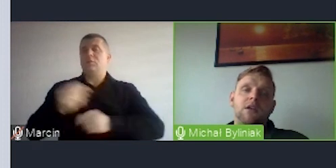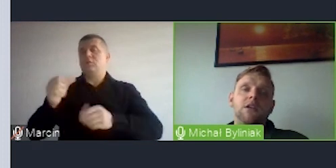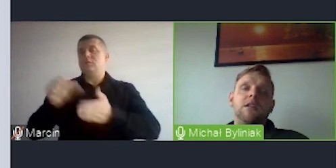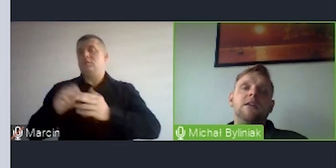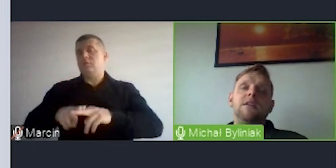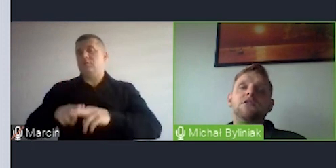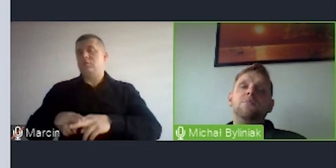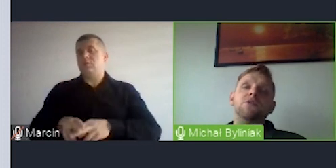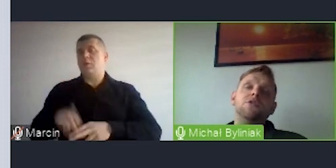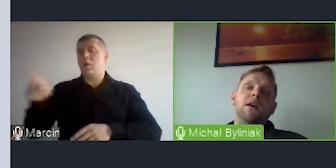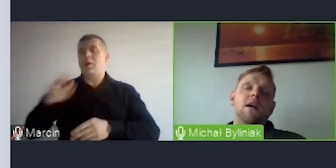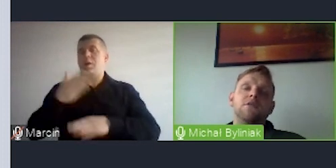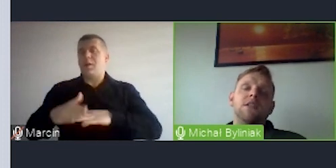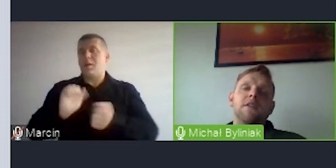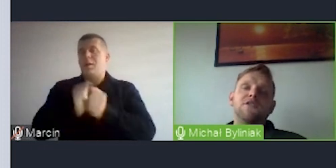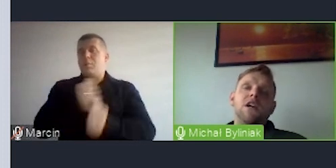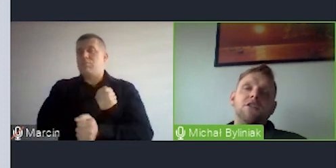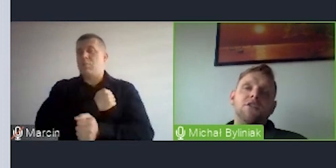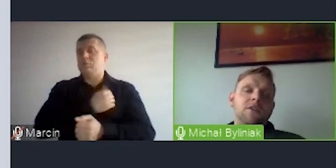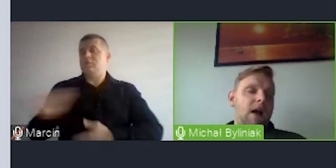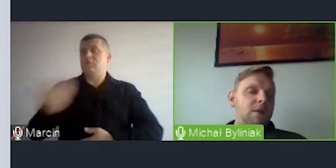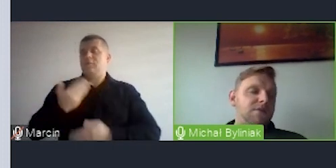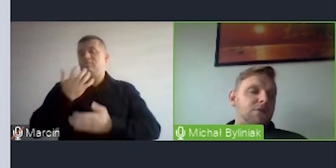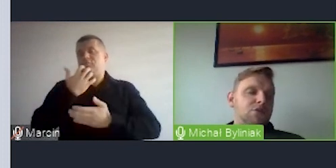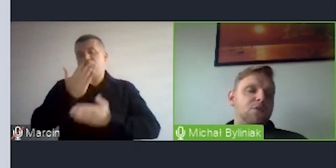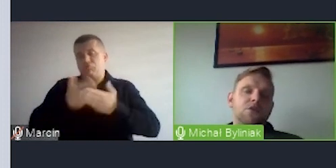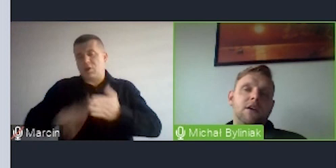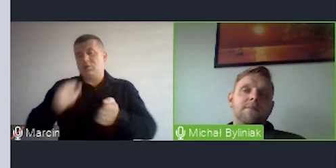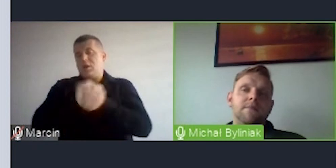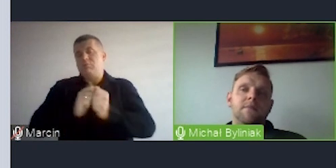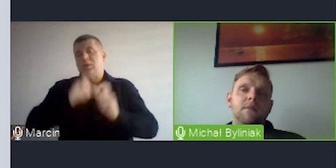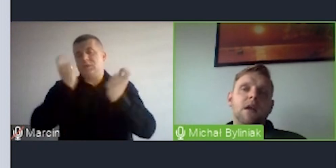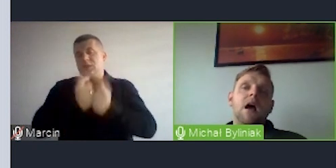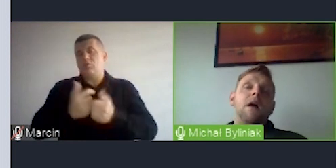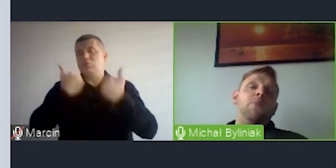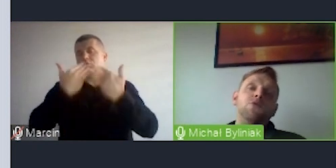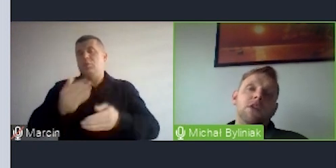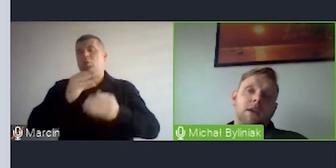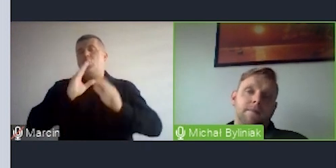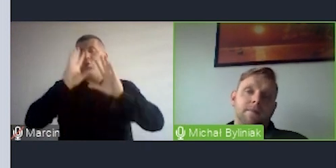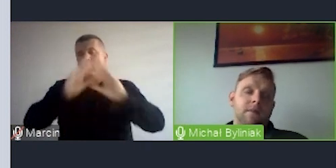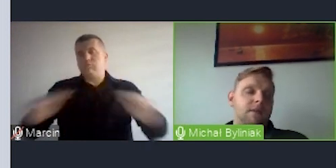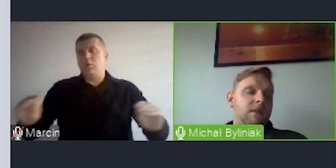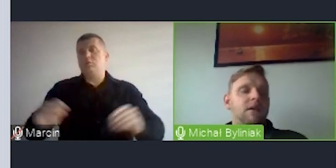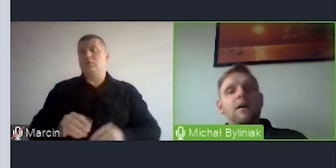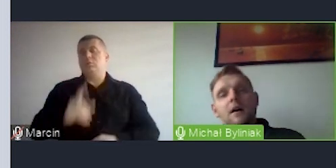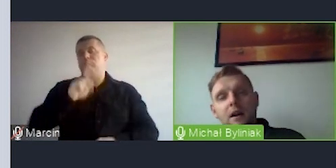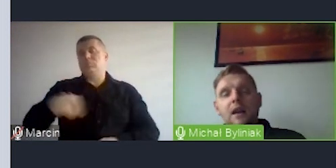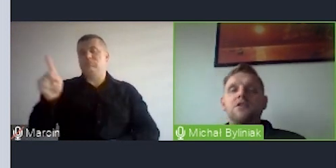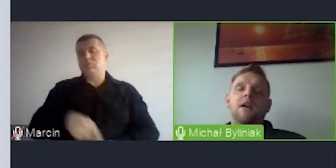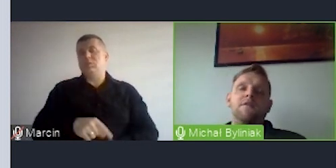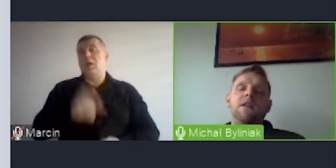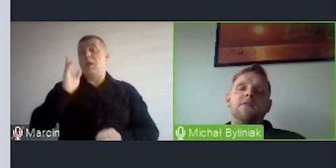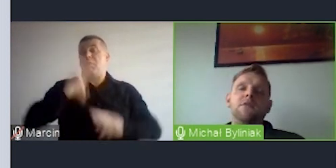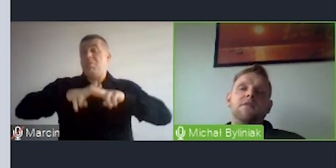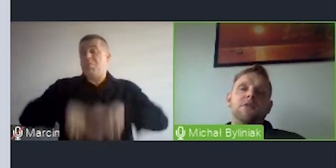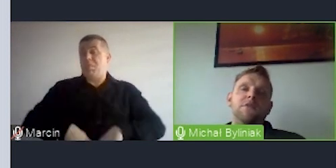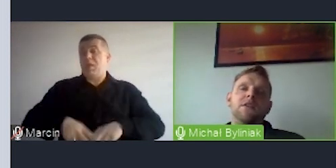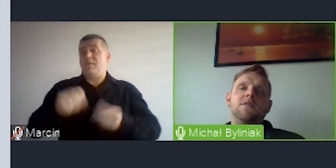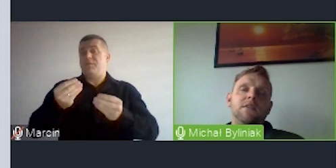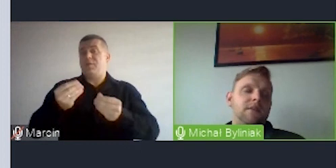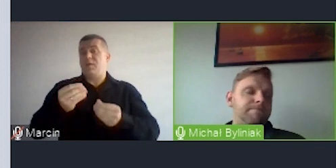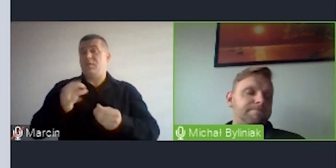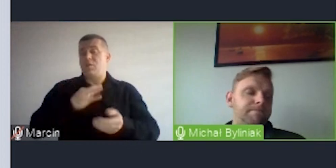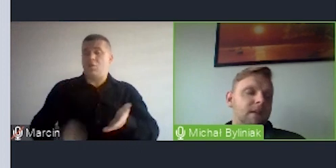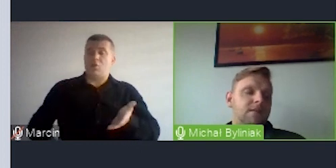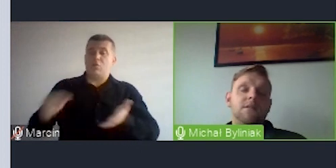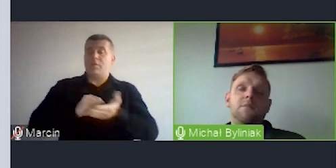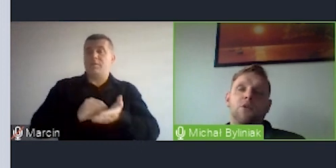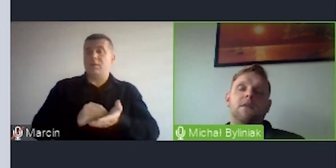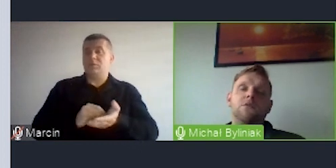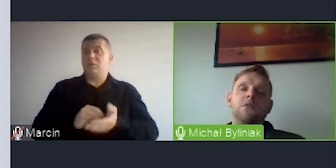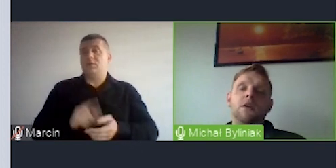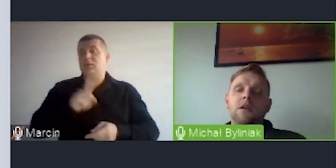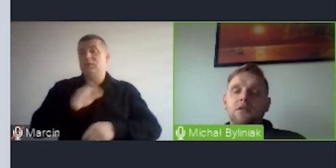I ten kredyt czy pożyczka zostaje w części lub całości umorzona, a później resztę finansuję sobie dofinansowaniem z projektu,